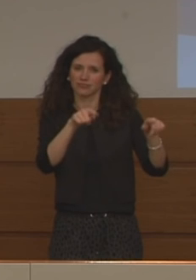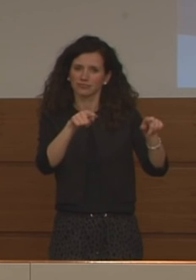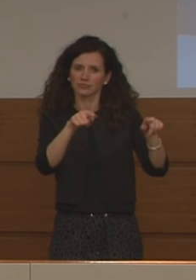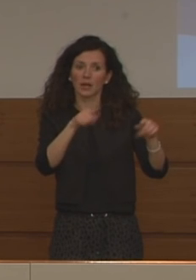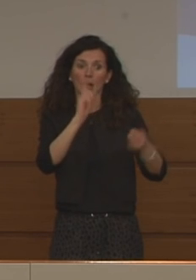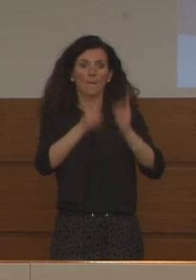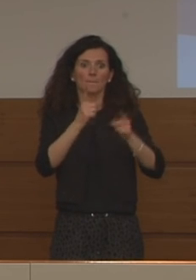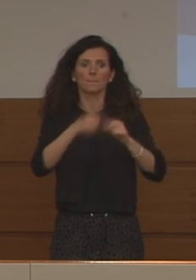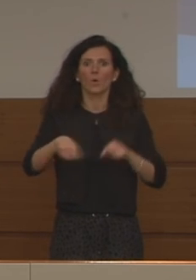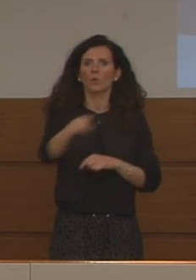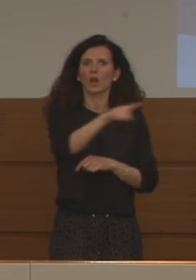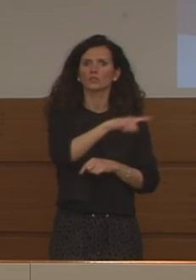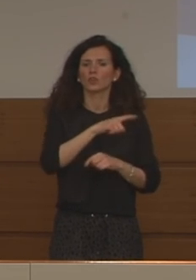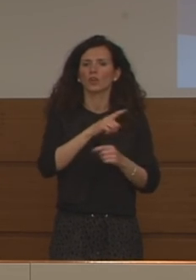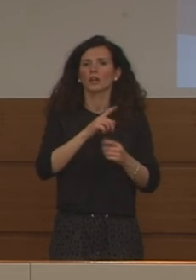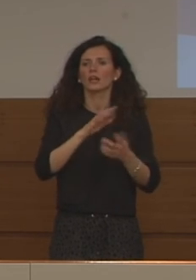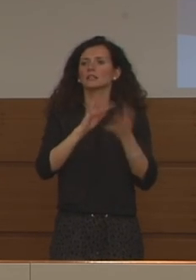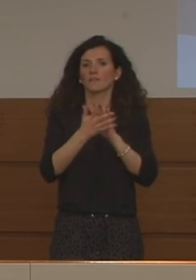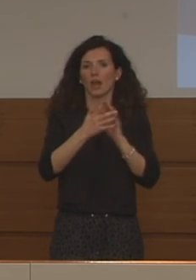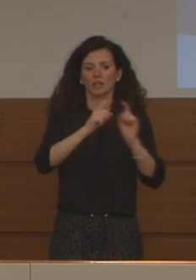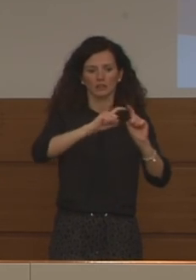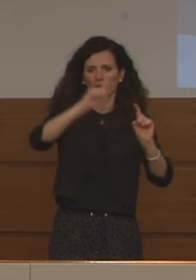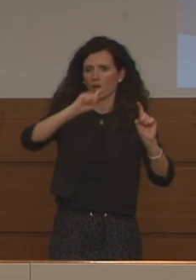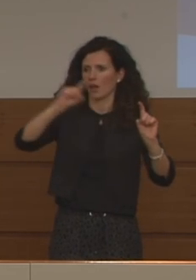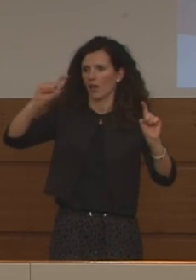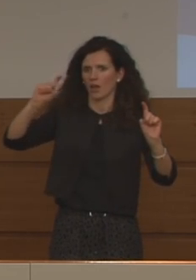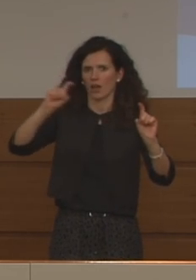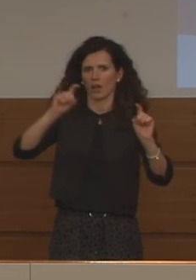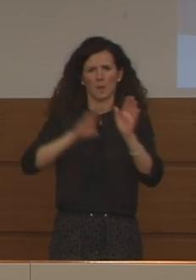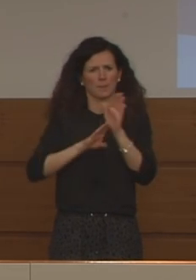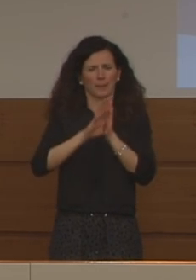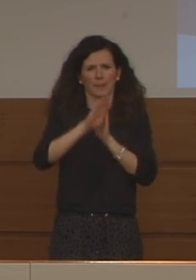crescere a livello globale e se colpisce Paesi come gli Stati Uniti, come la